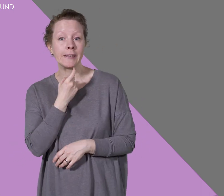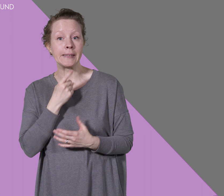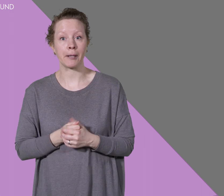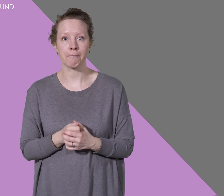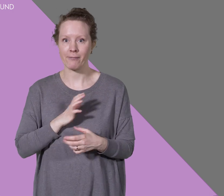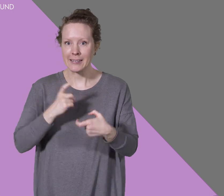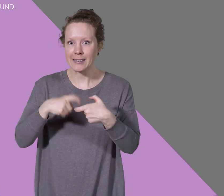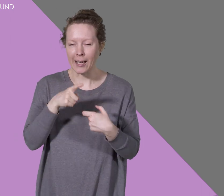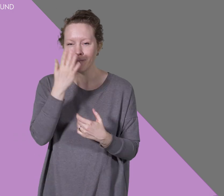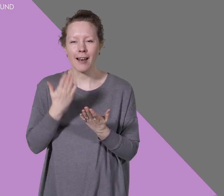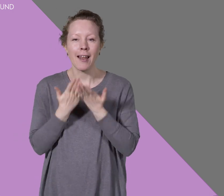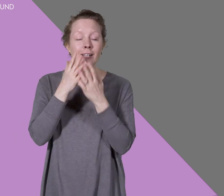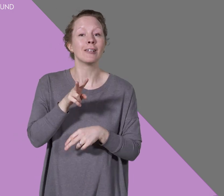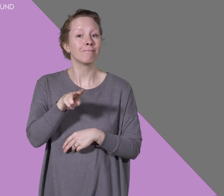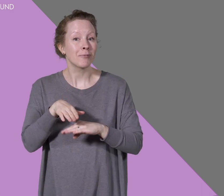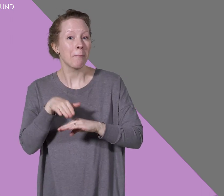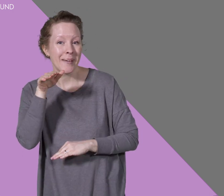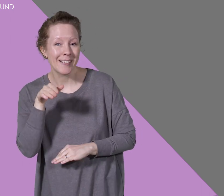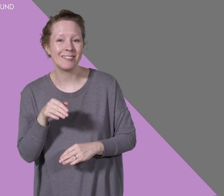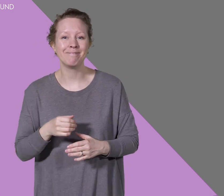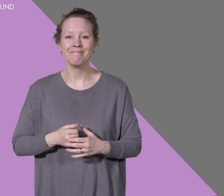finns på kampanjsidan, klicka på länken intill.